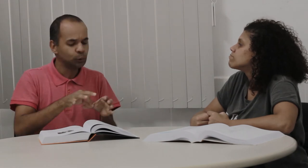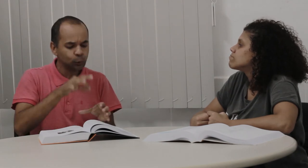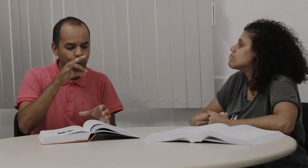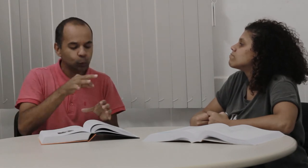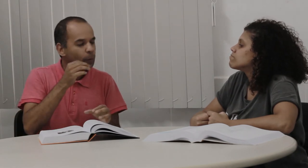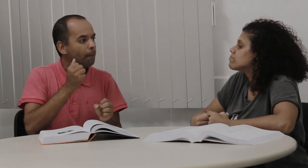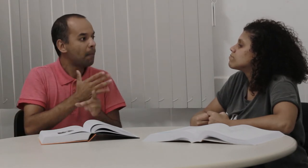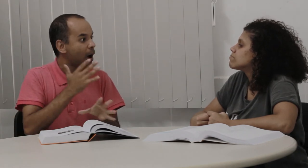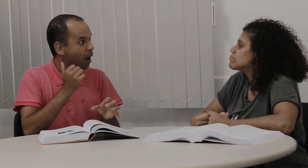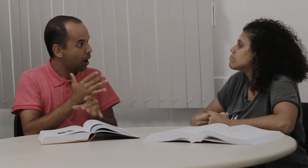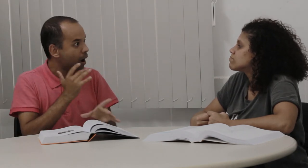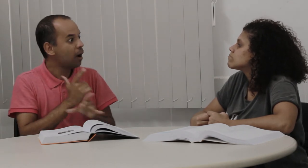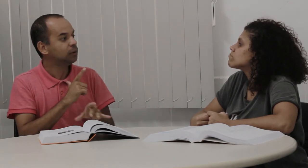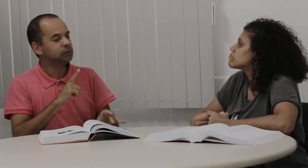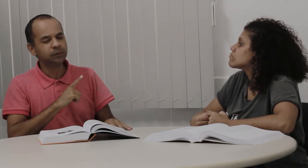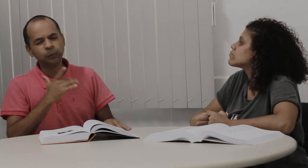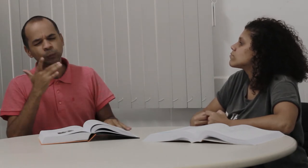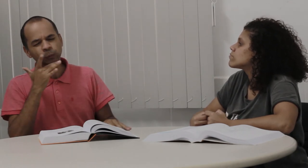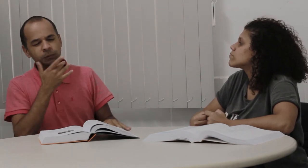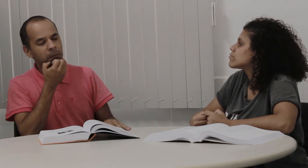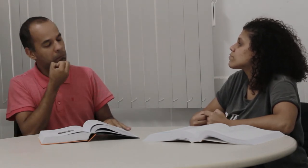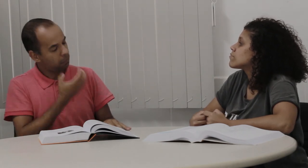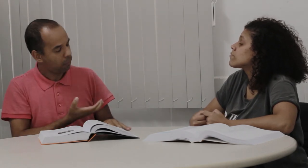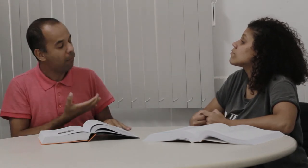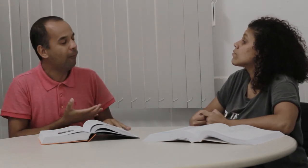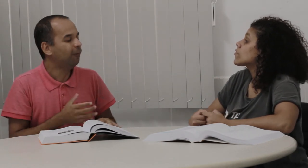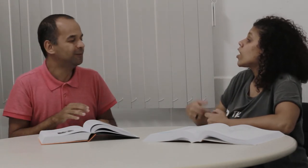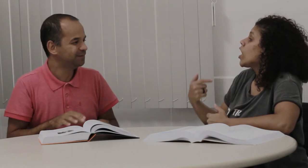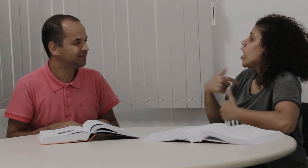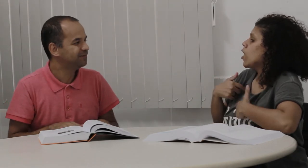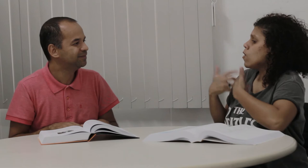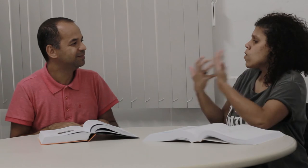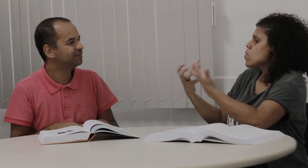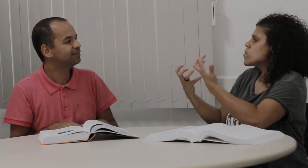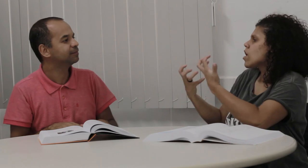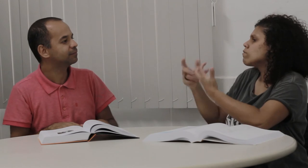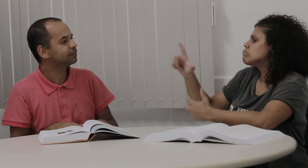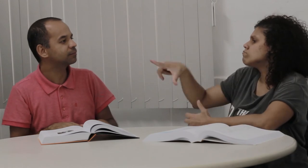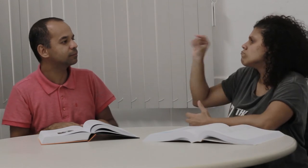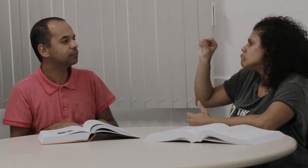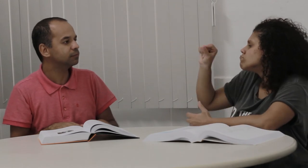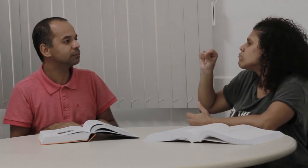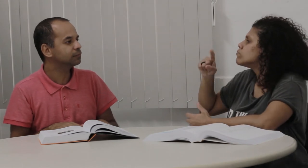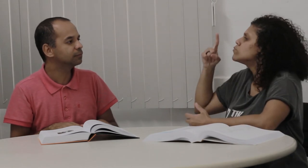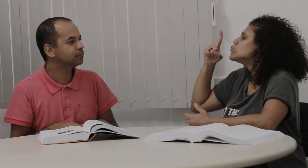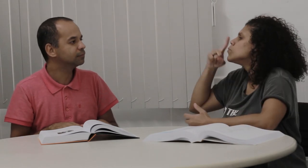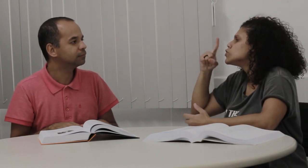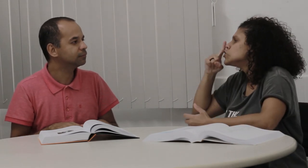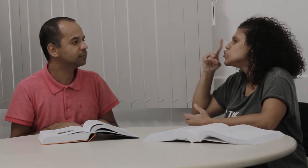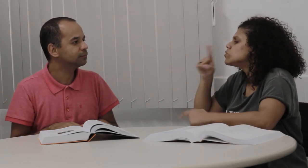Uma das coisas que eu mais gosto é batata chips Ela é muito boa Eu vou querer biscoito doce